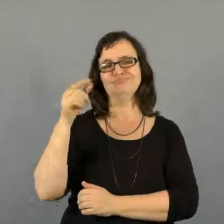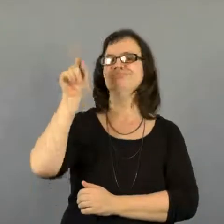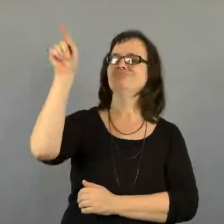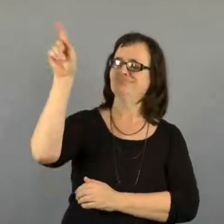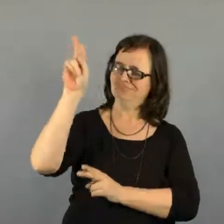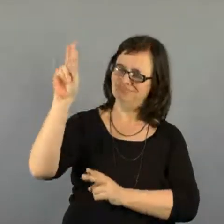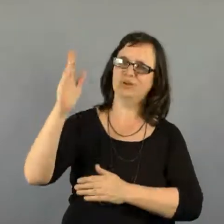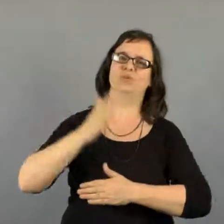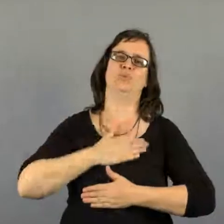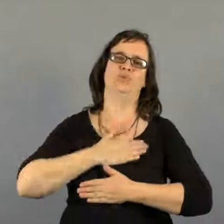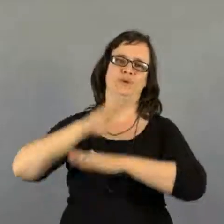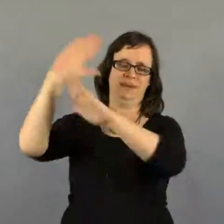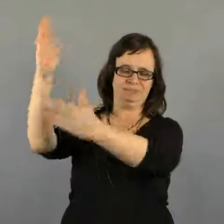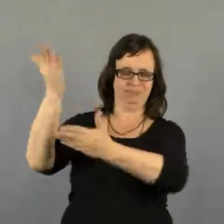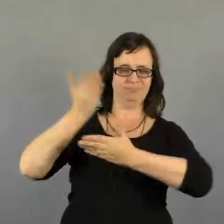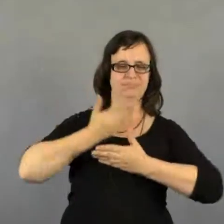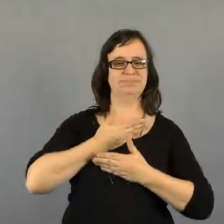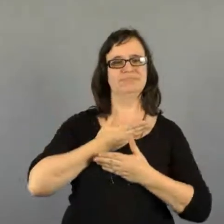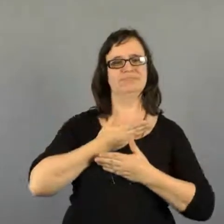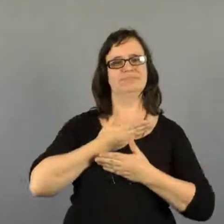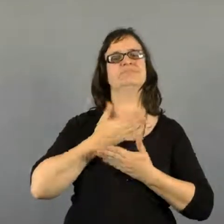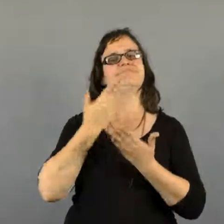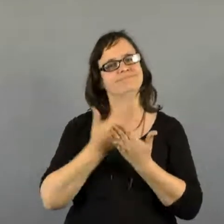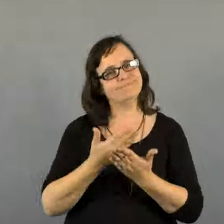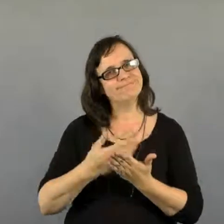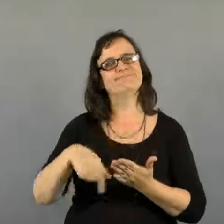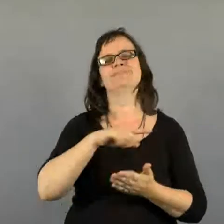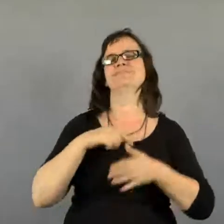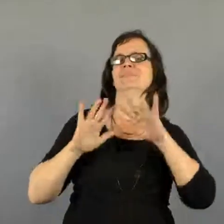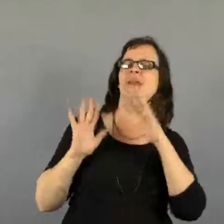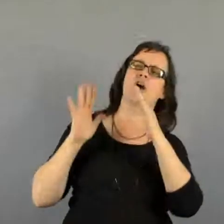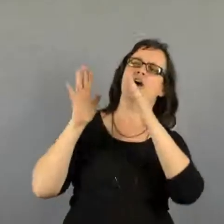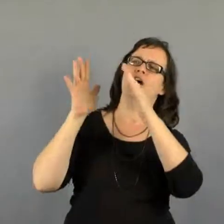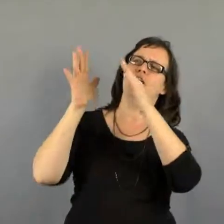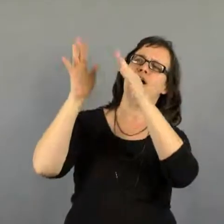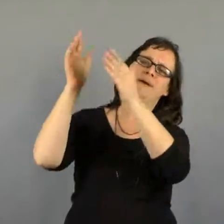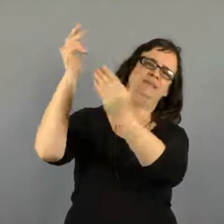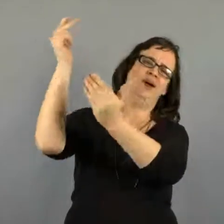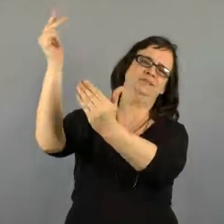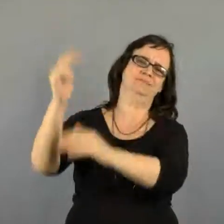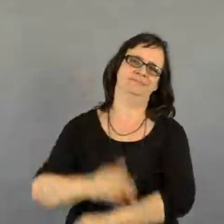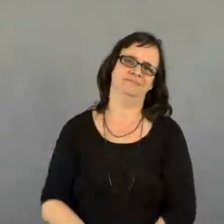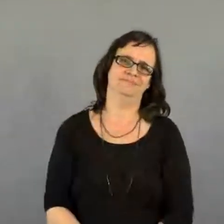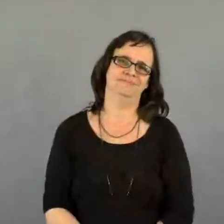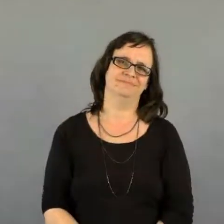Seine Güte schenkt er mir Deshalb lobe ich Gott